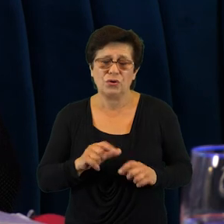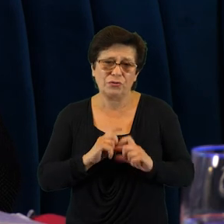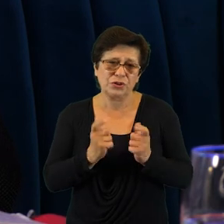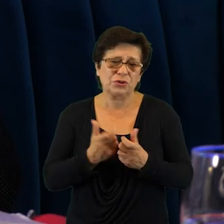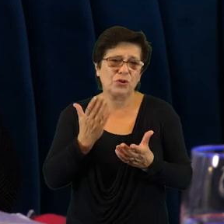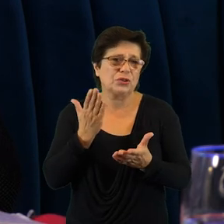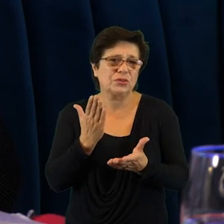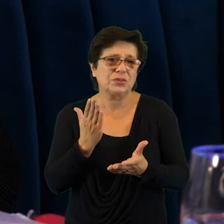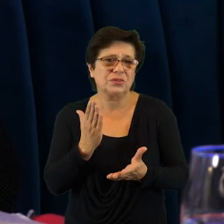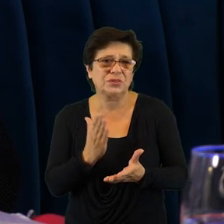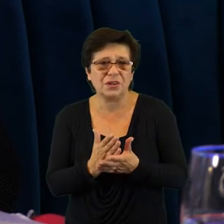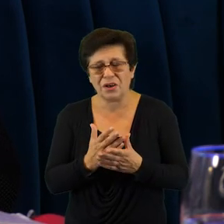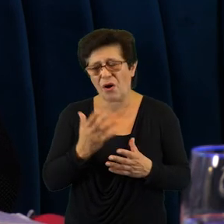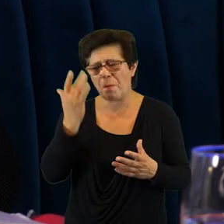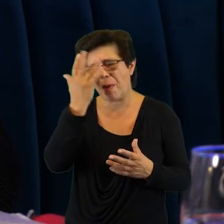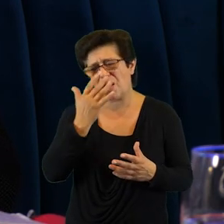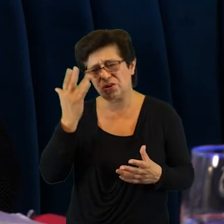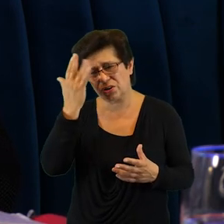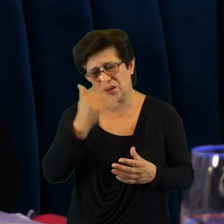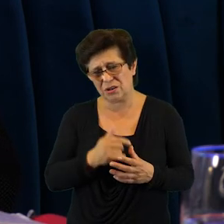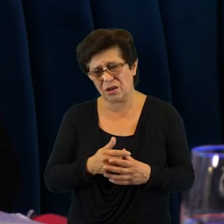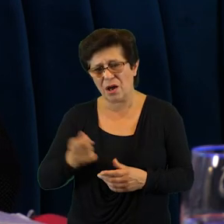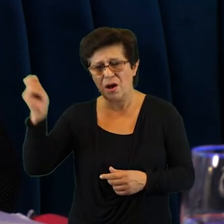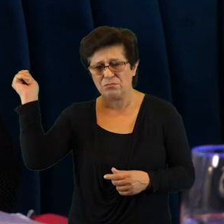Kiedy przyjeżdża w 1951 roku,